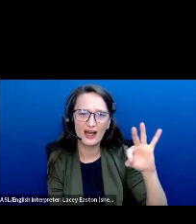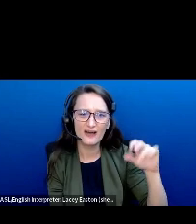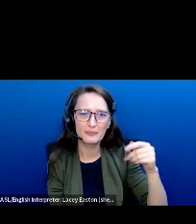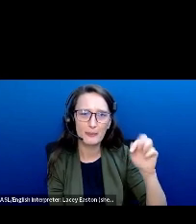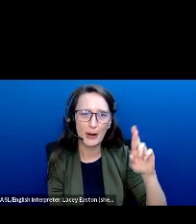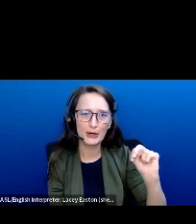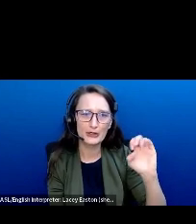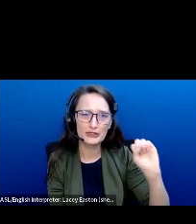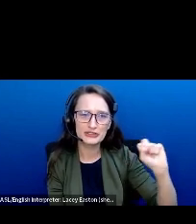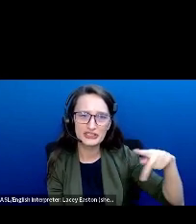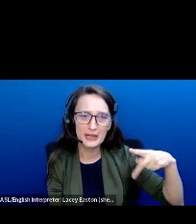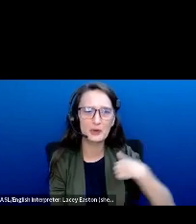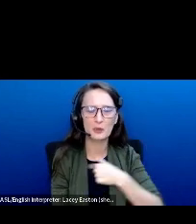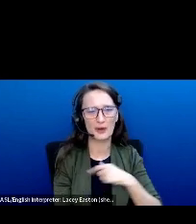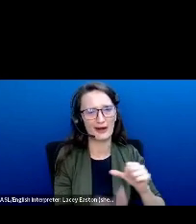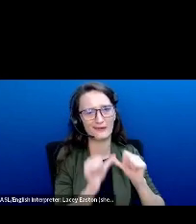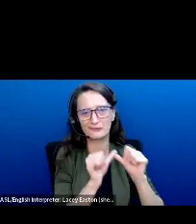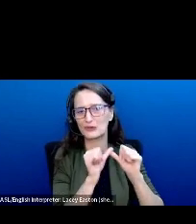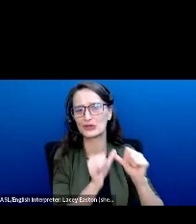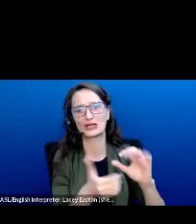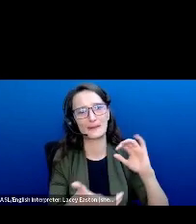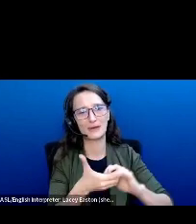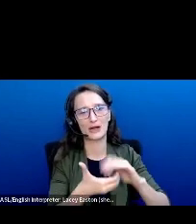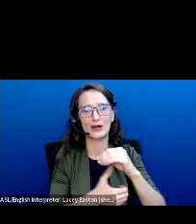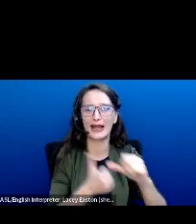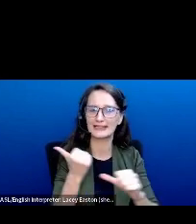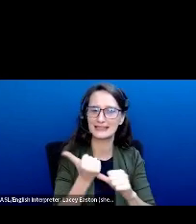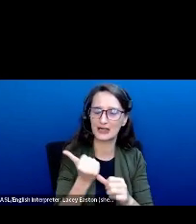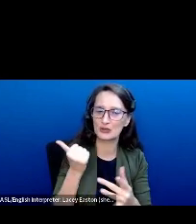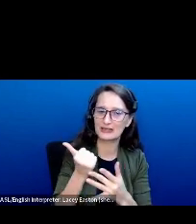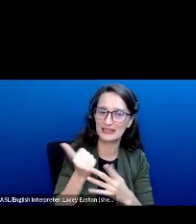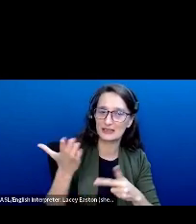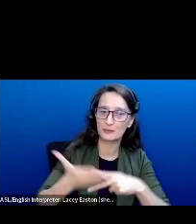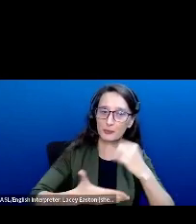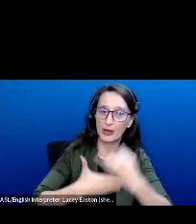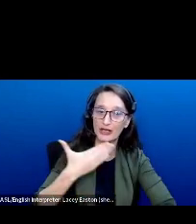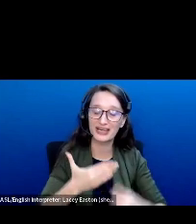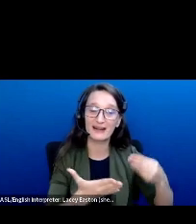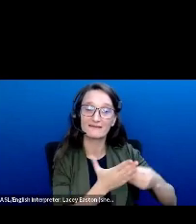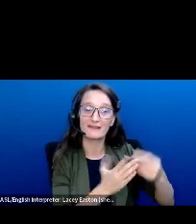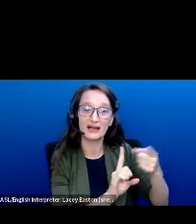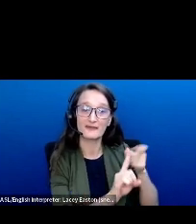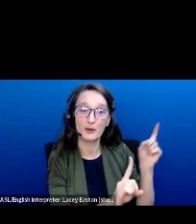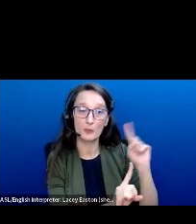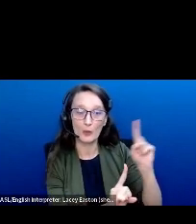socio de larga data y un proyecto de asistencia técnica financiado por el Departamento de Educación de California de